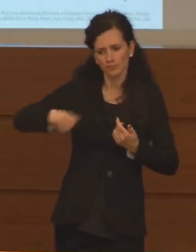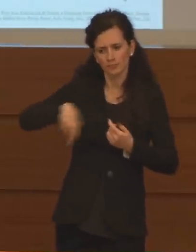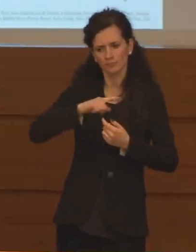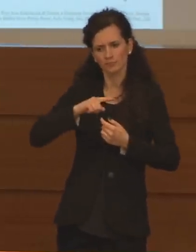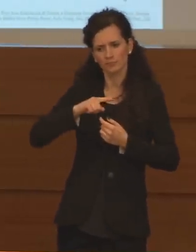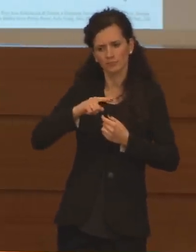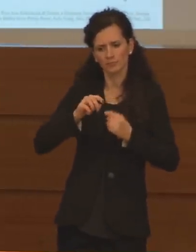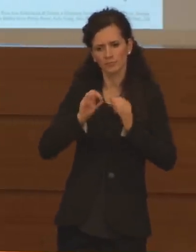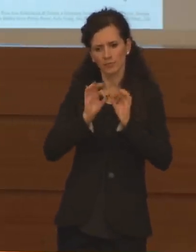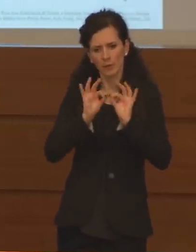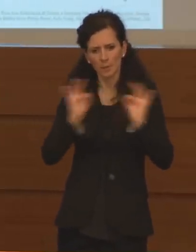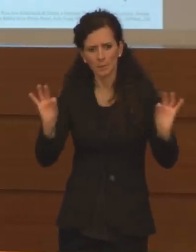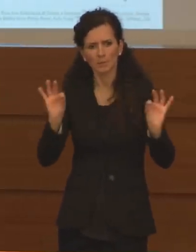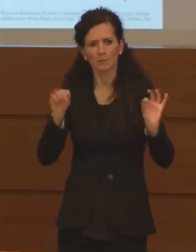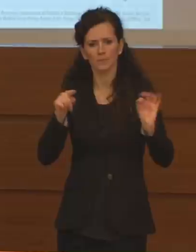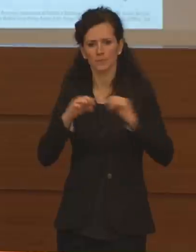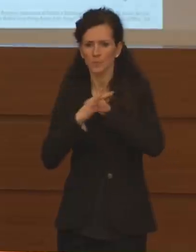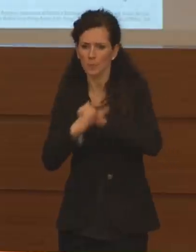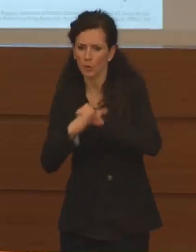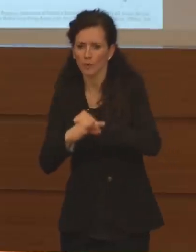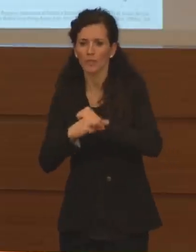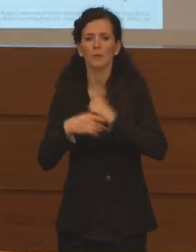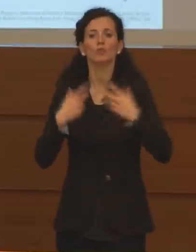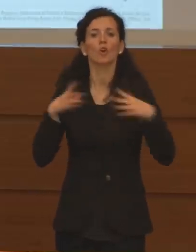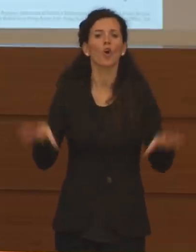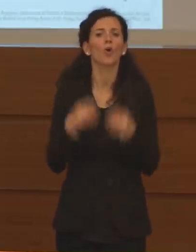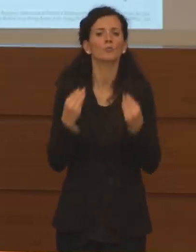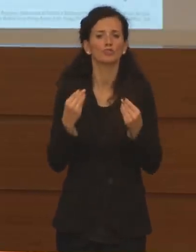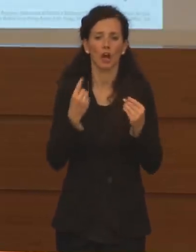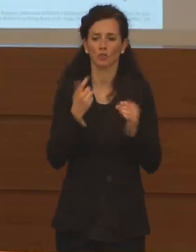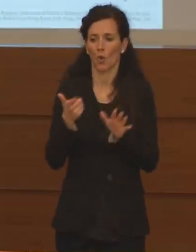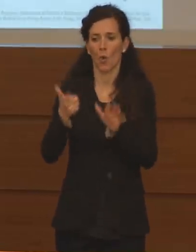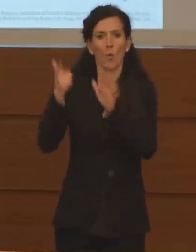in atto praticamente una settimana fa